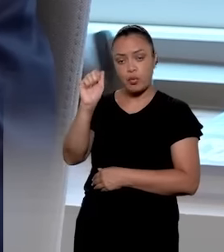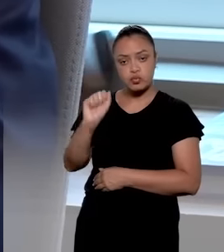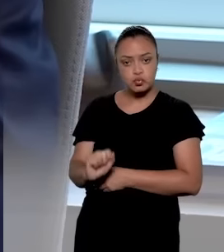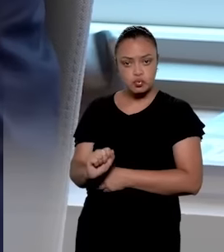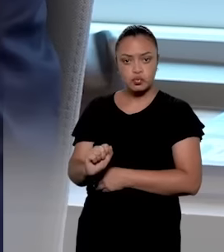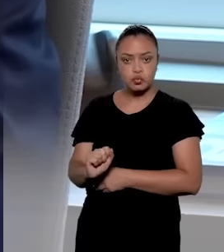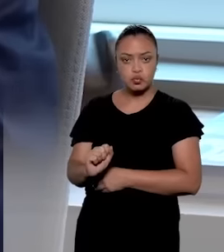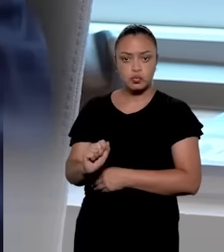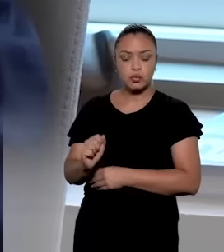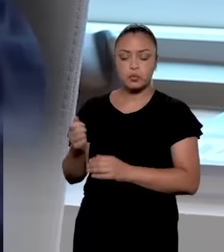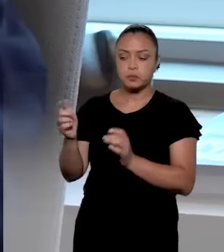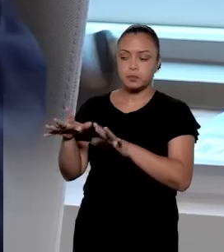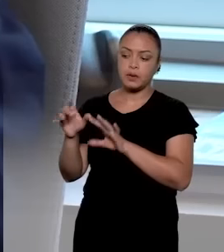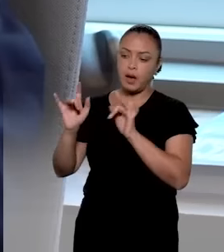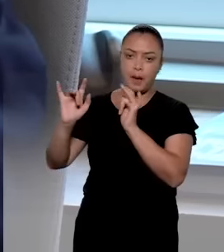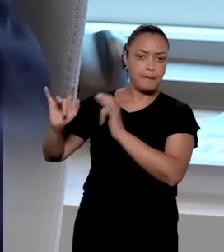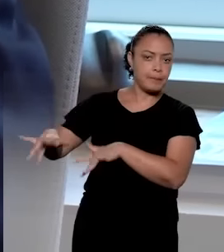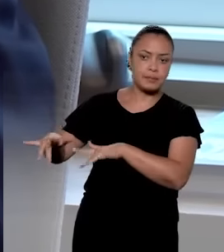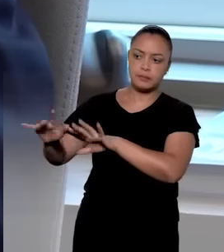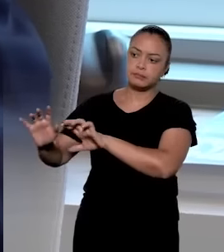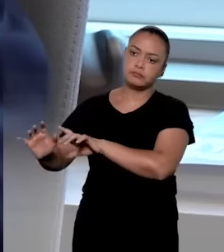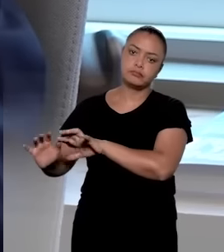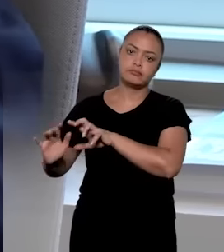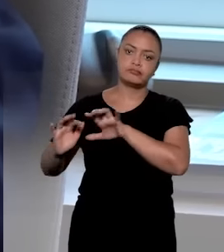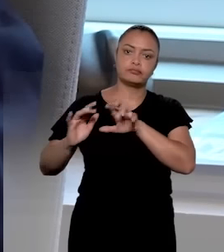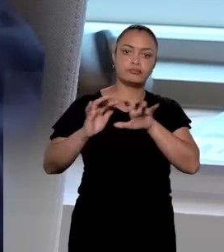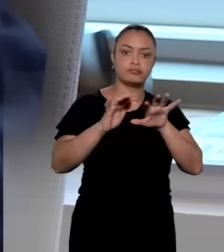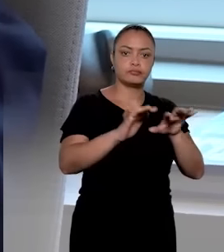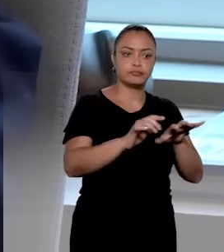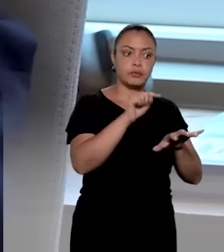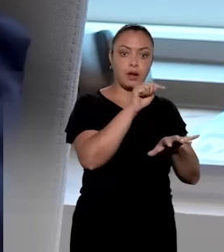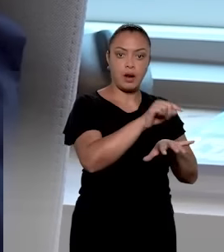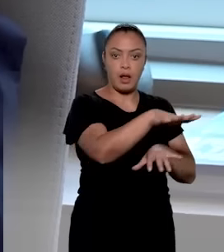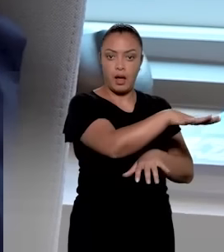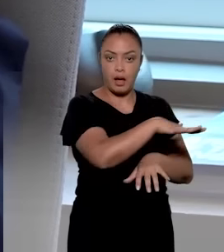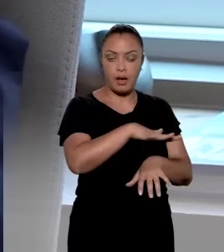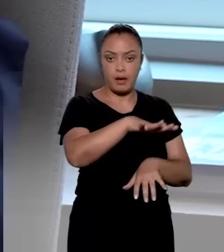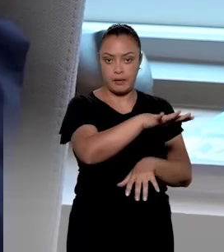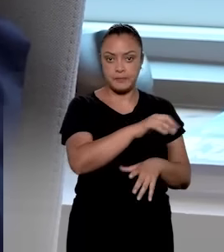o Centro-Oeste e largaram tudo para trás. Ou seja, é uma coisa tão extraordinária essa saga,